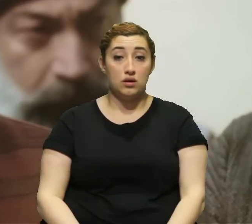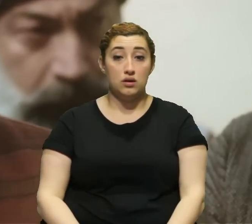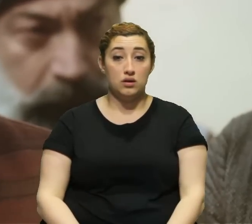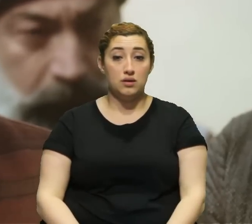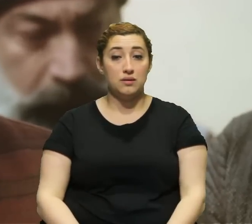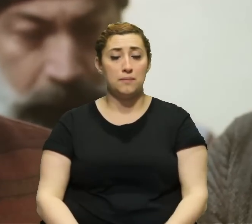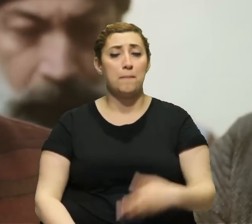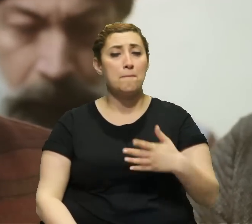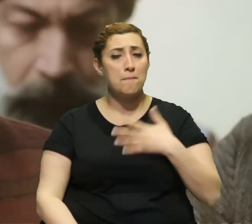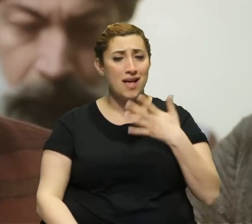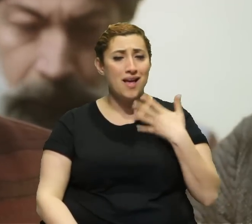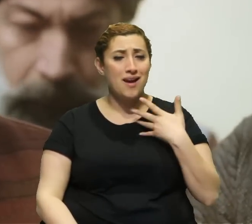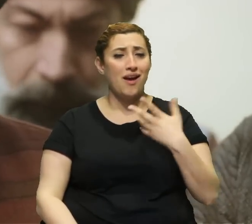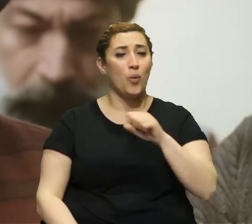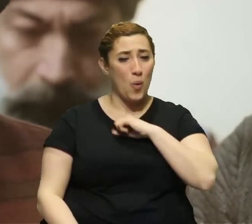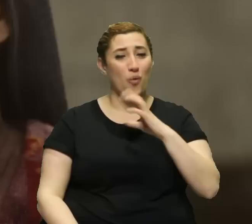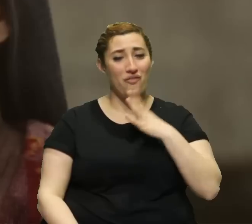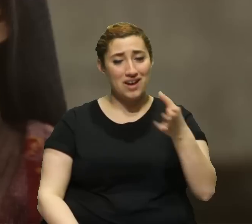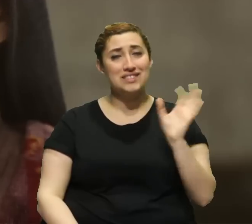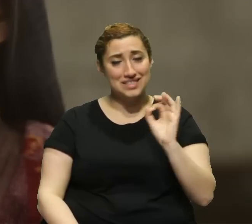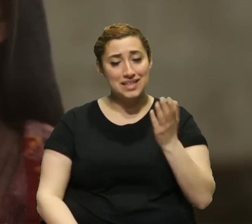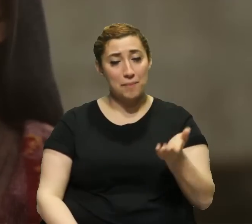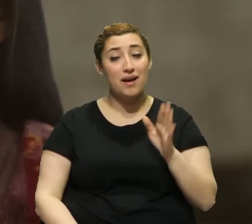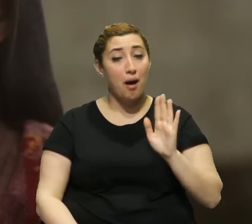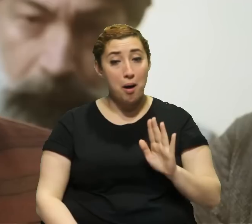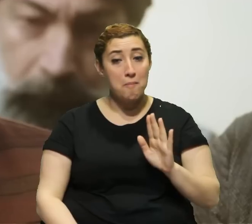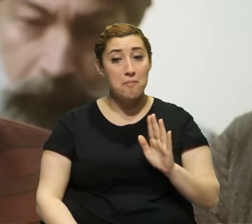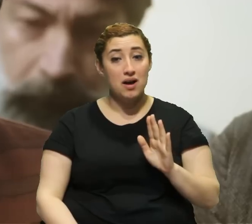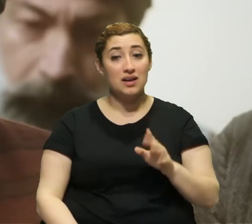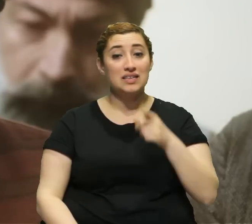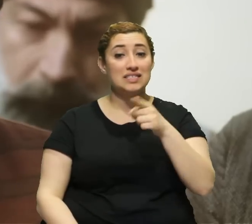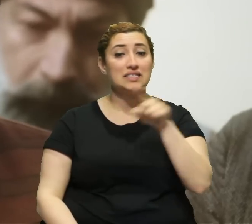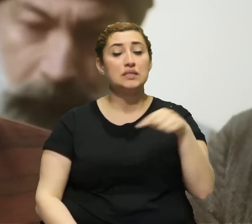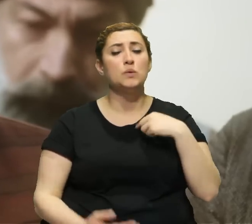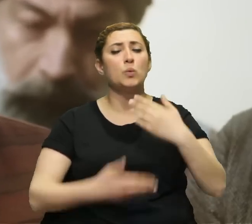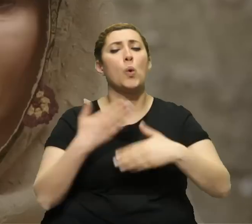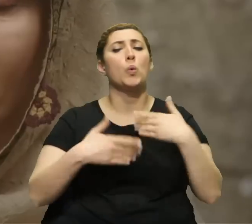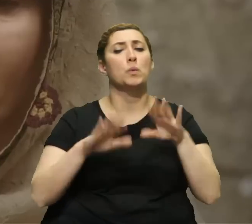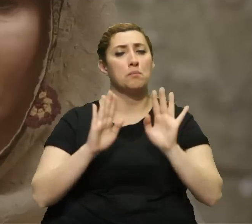Merak ve endişedesiniz elbet. Ama sizler yormayasınız kendinizi.